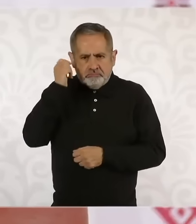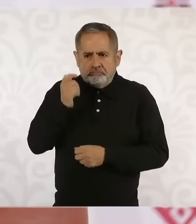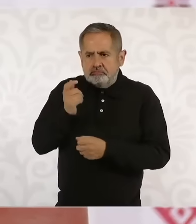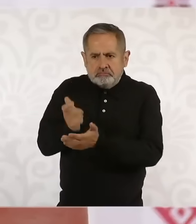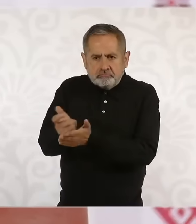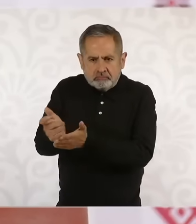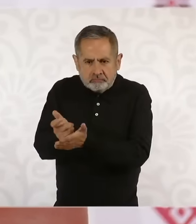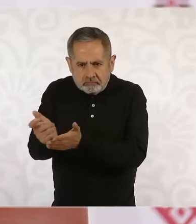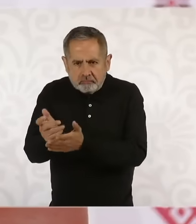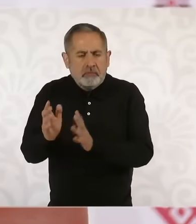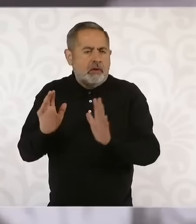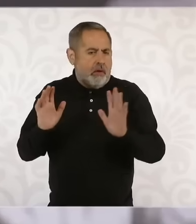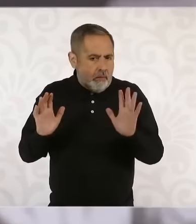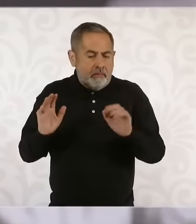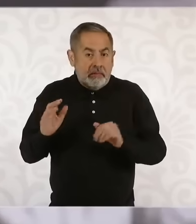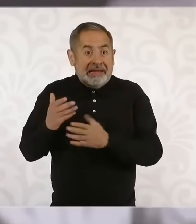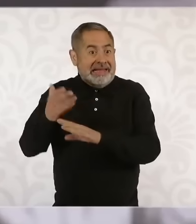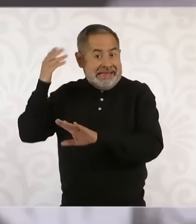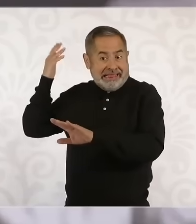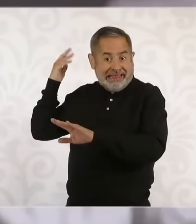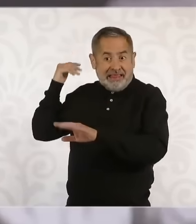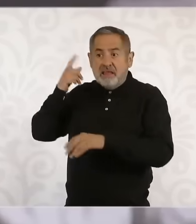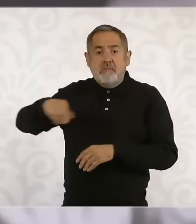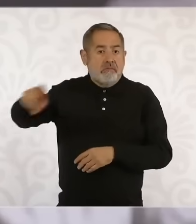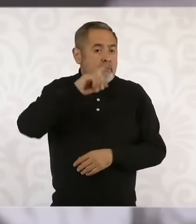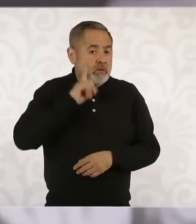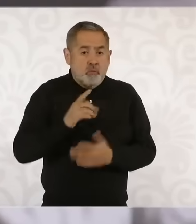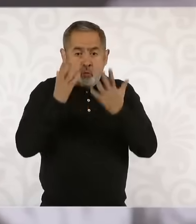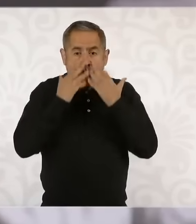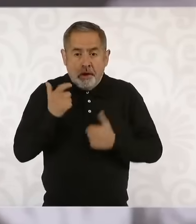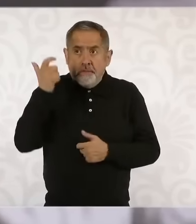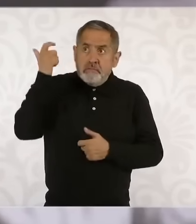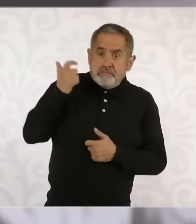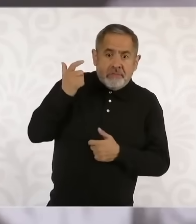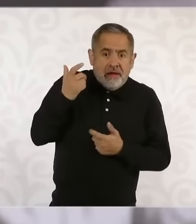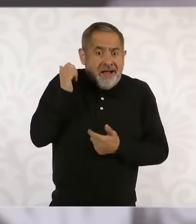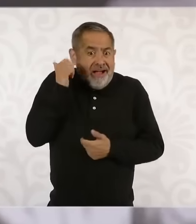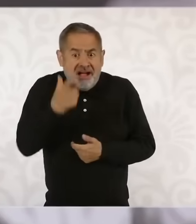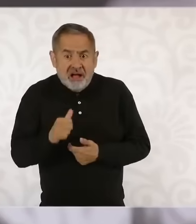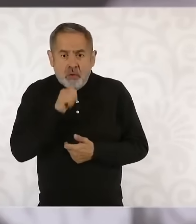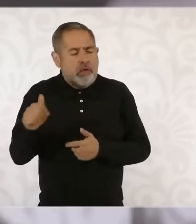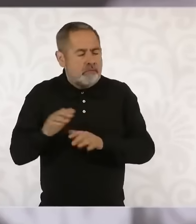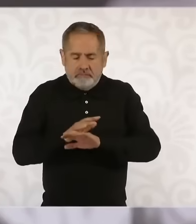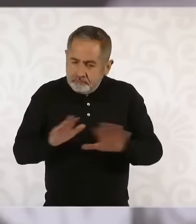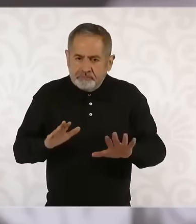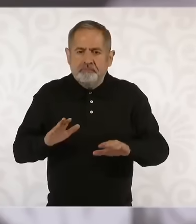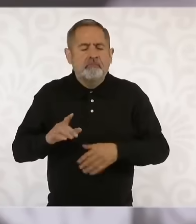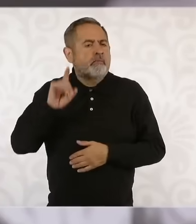las mujeres carecían de esta pensión. Con este reconocimiento de nuestra presidenta, eh pues